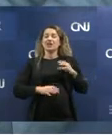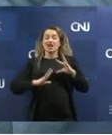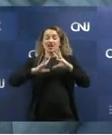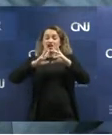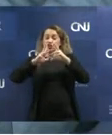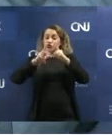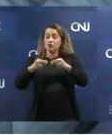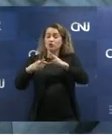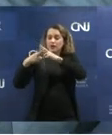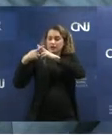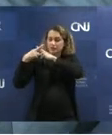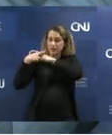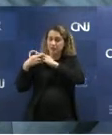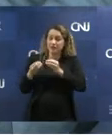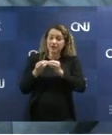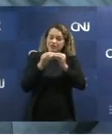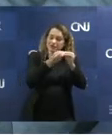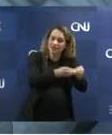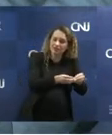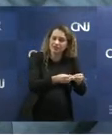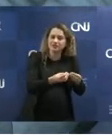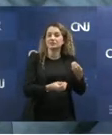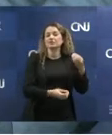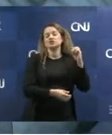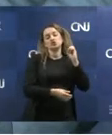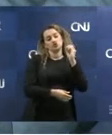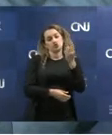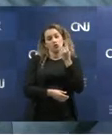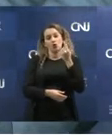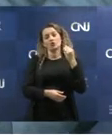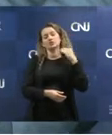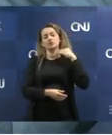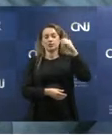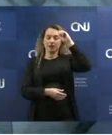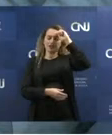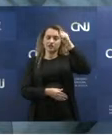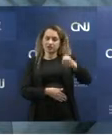essa demora. Eu entendo, portanto, acompanho a divergência do conselheiro Kim.